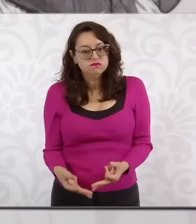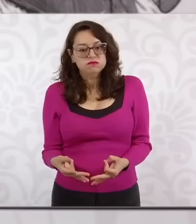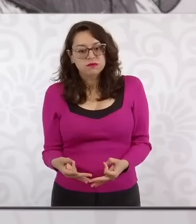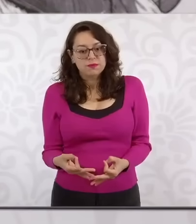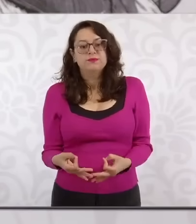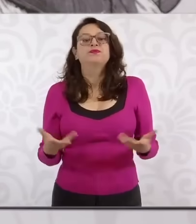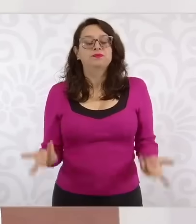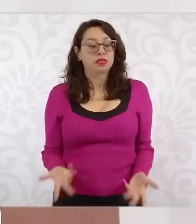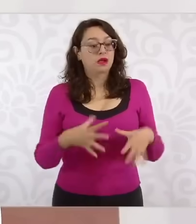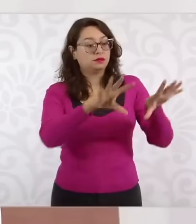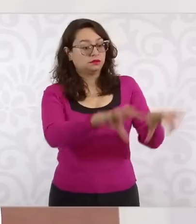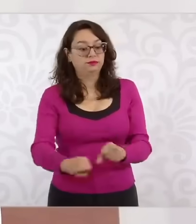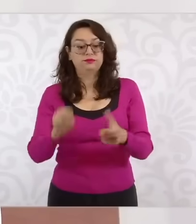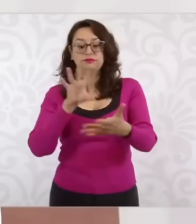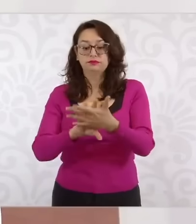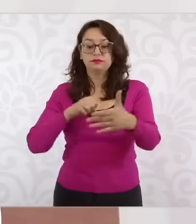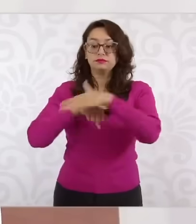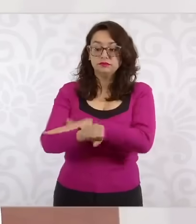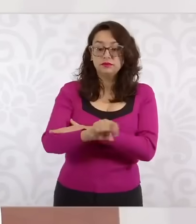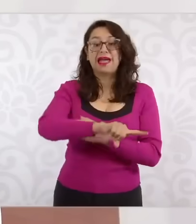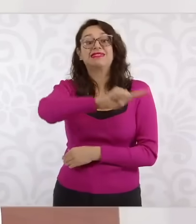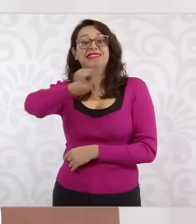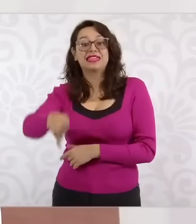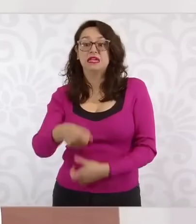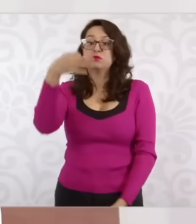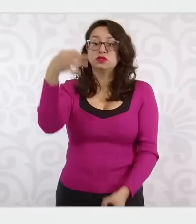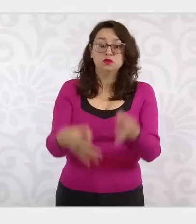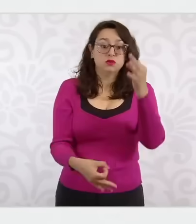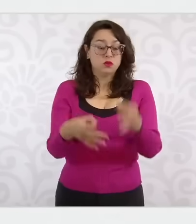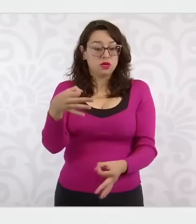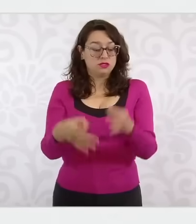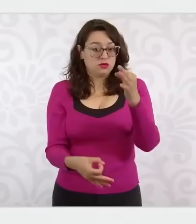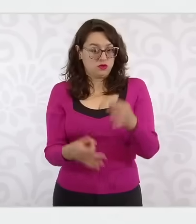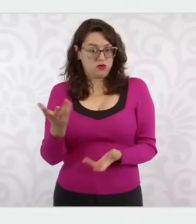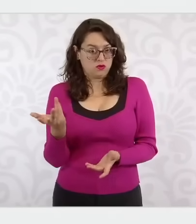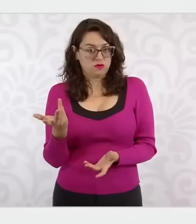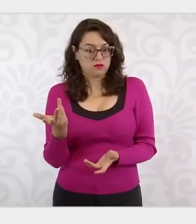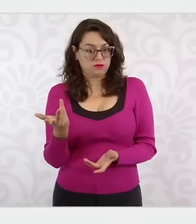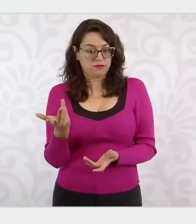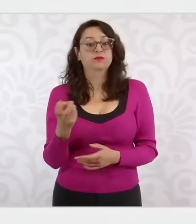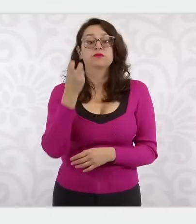eso? Para que un juez pueda ordenar una orden de aprensión. Es muy importante, lo he explicado en